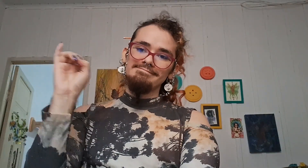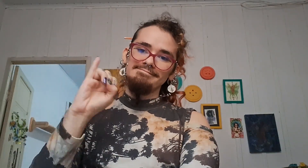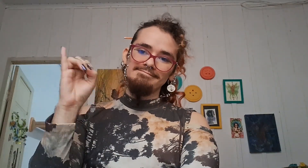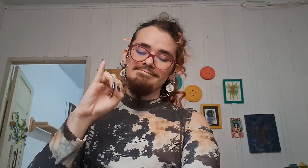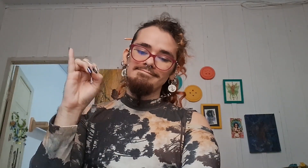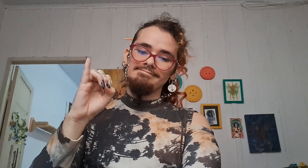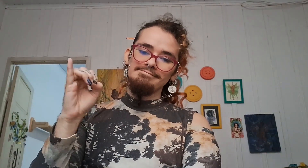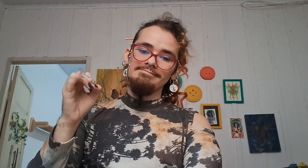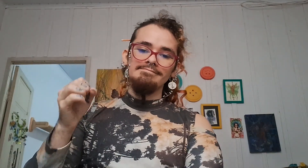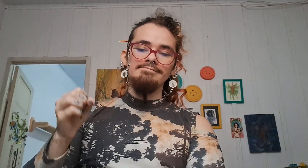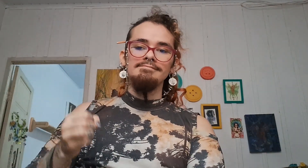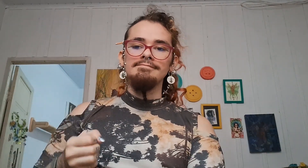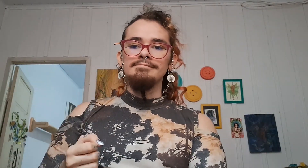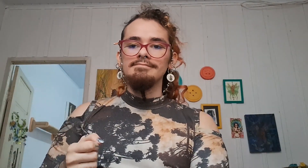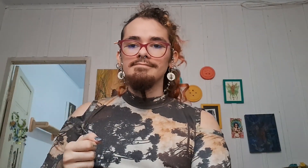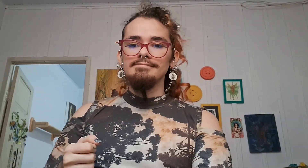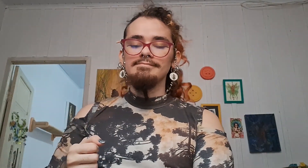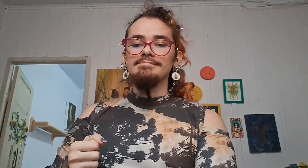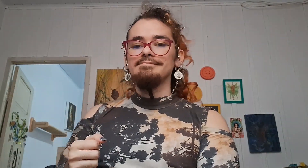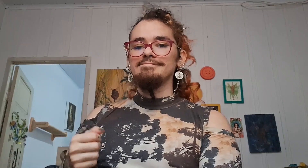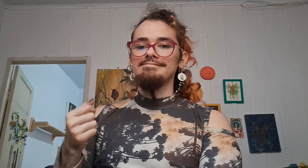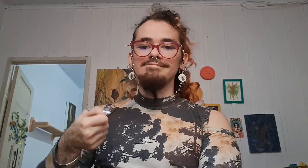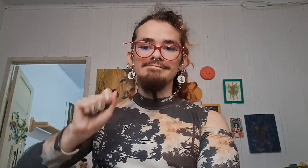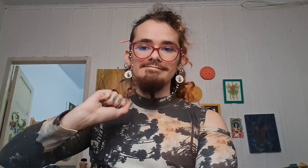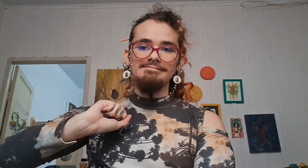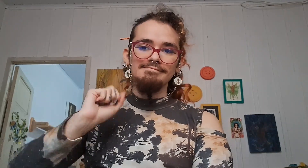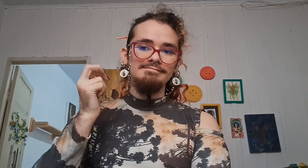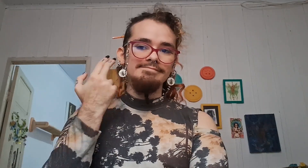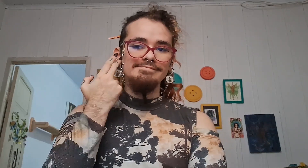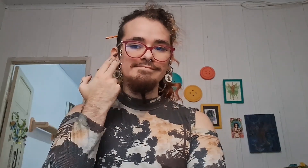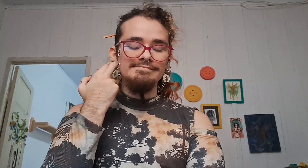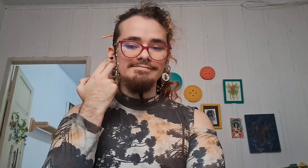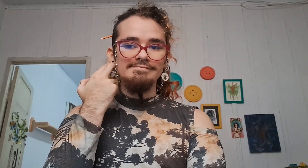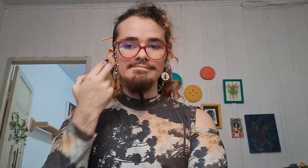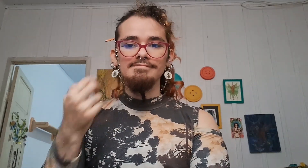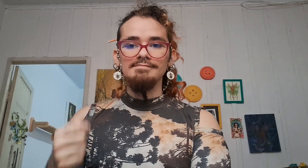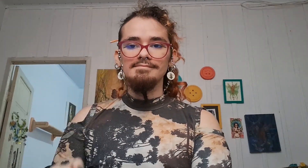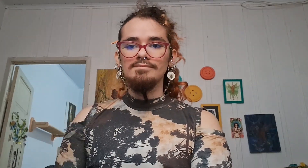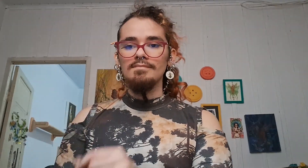Oii, eu sou Igor Amirú